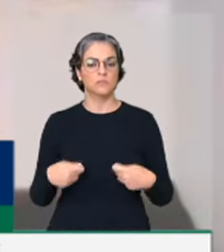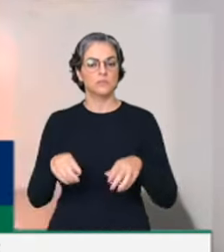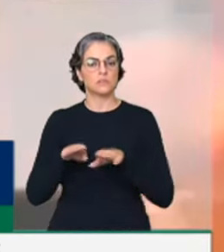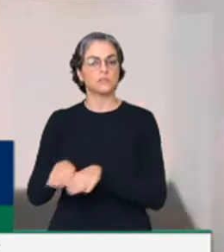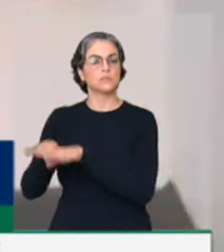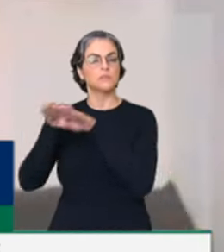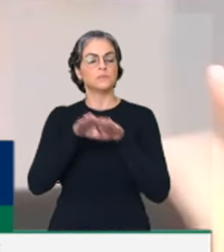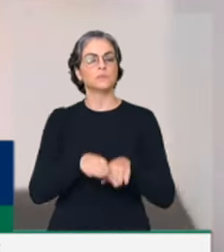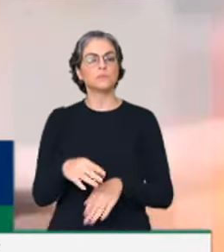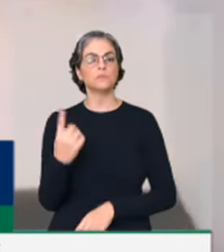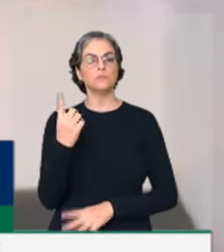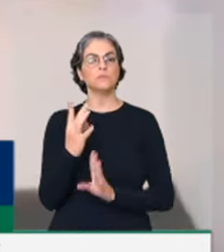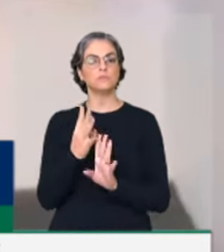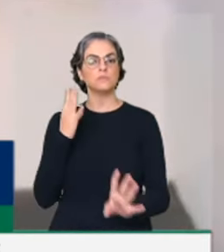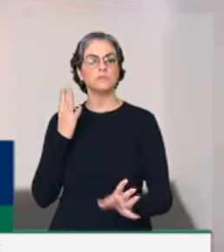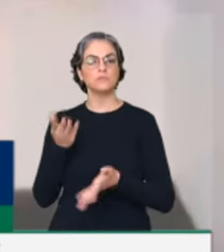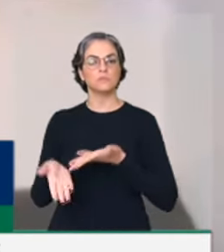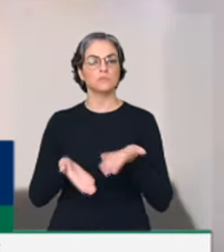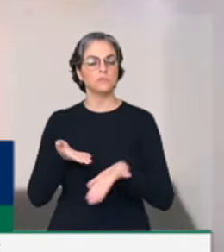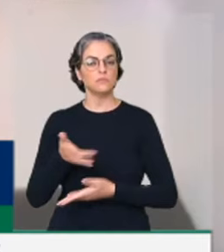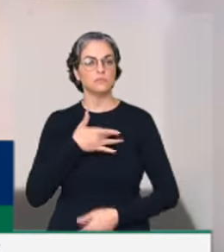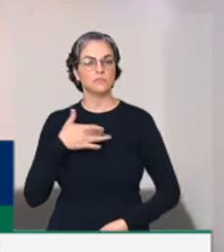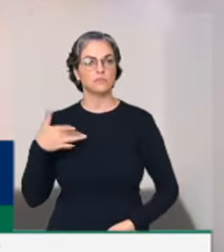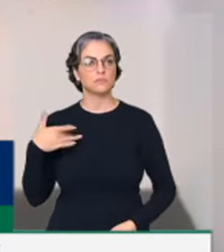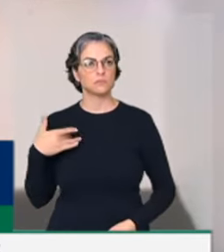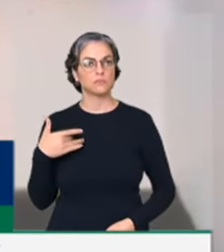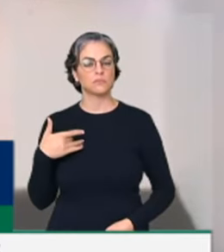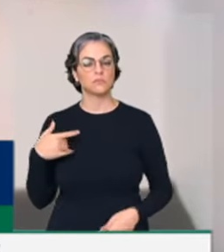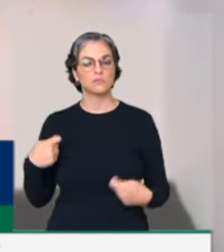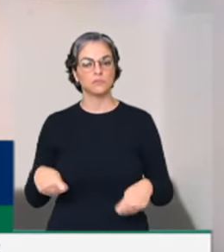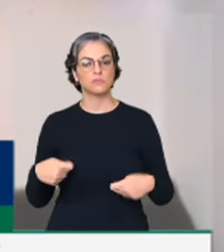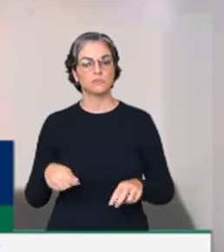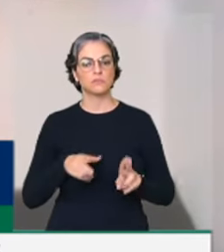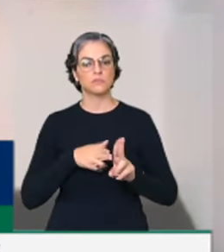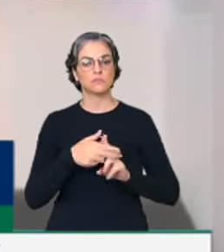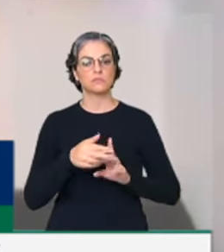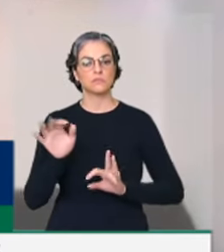ÚNICO DE SAÚDE. PORTANTO, É IMPORTANTE QUE AS EMENDAS CRIEM ESSE CRITÉRIO DE TRANSPARÊNCIA DE LIMITES,